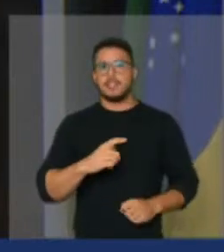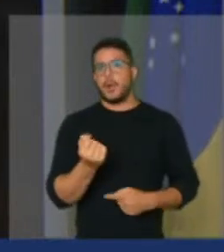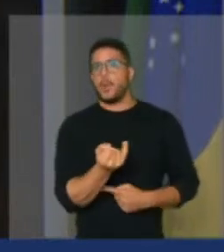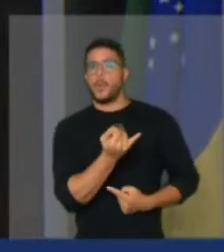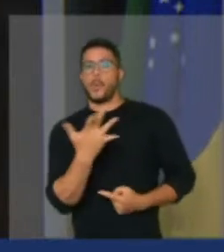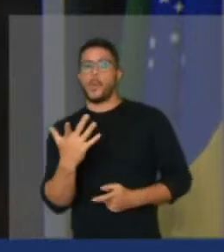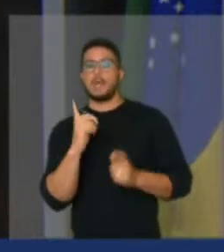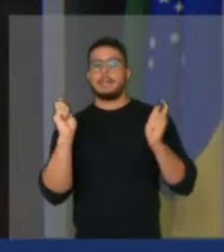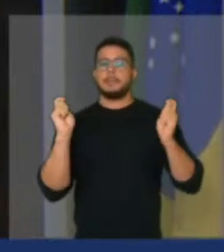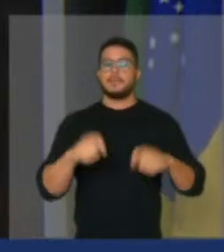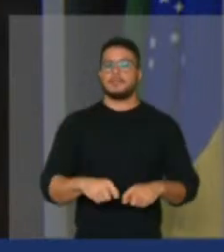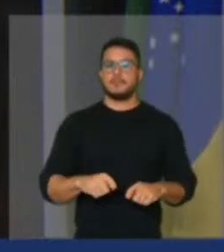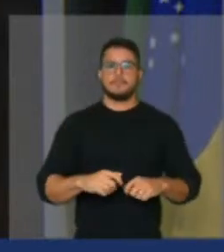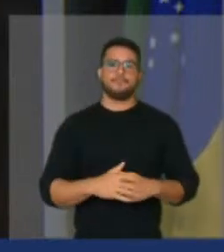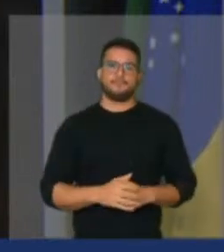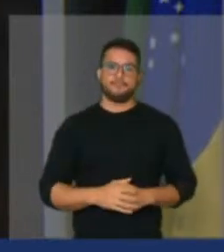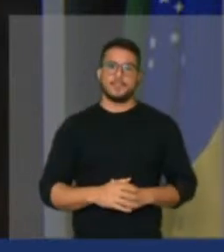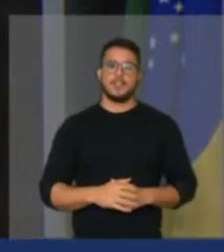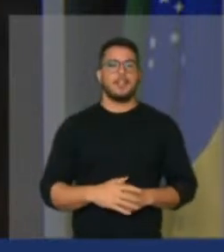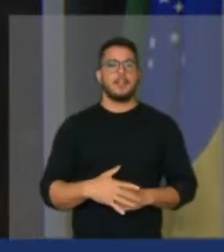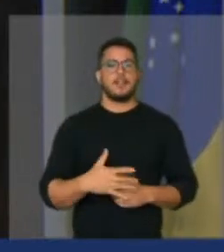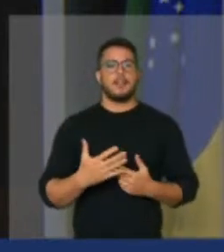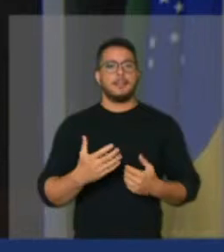NÃO TIRARIAM A NOSSA CREDIBILIDADE QUE NÃO